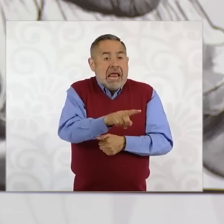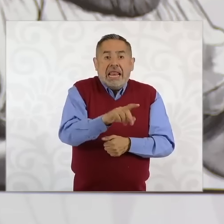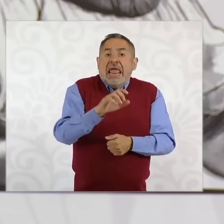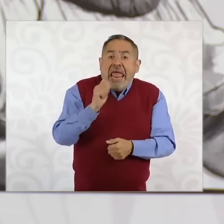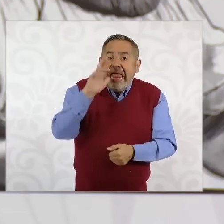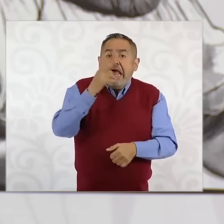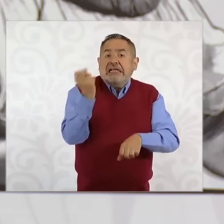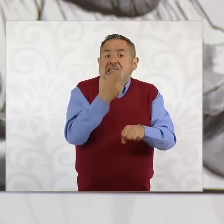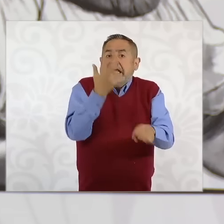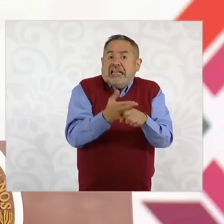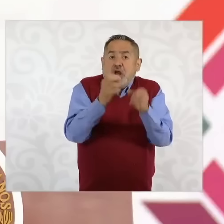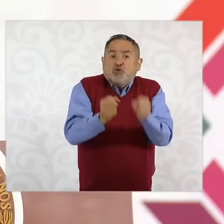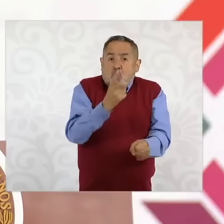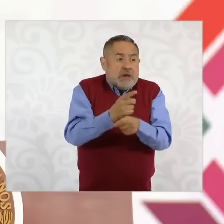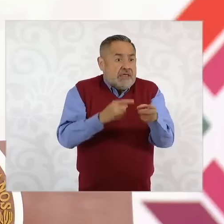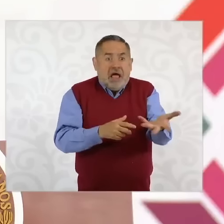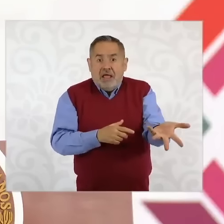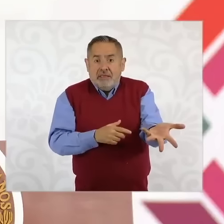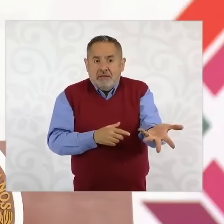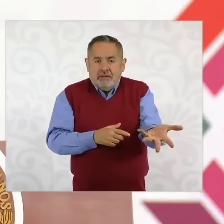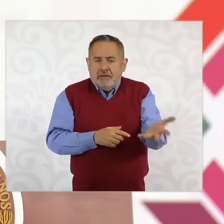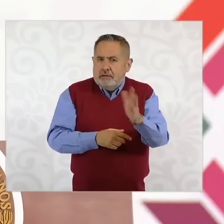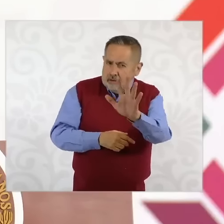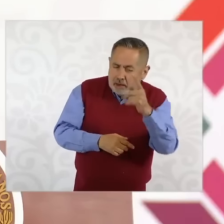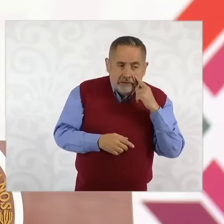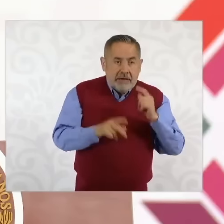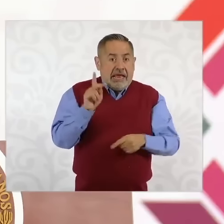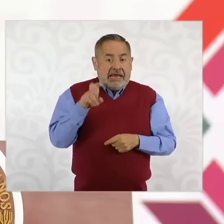Entonces es la declaración de Ken Salas relacionado con esto del exembajador